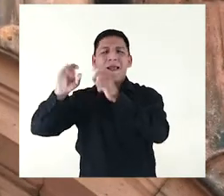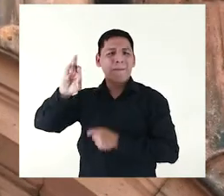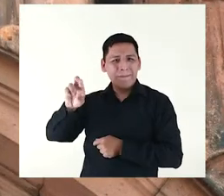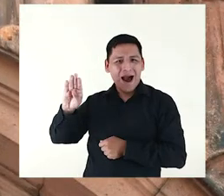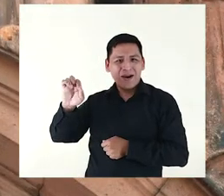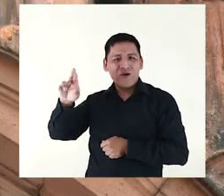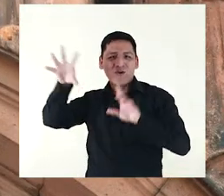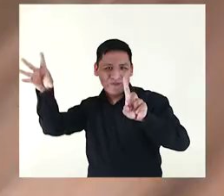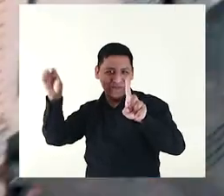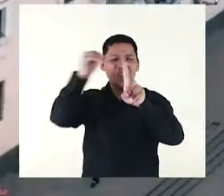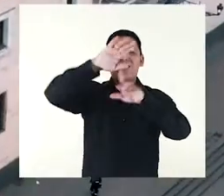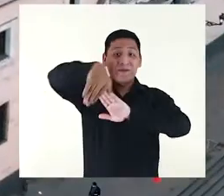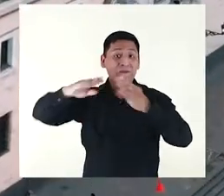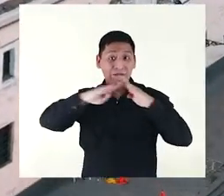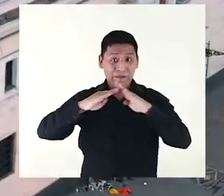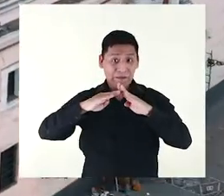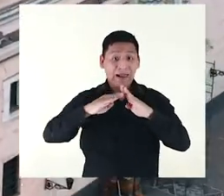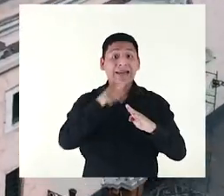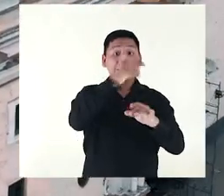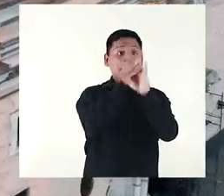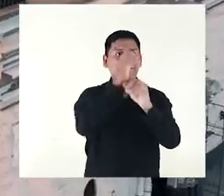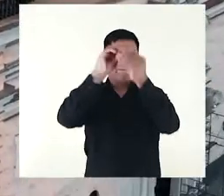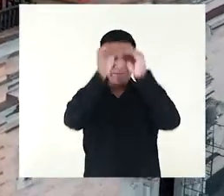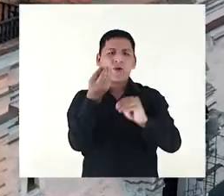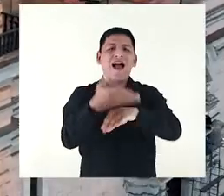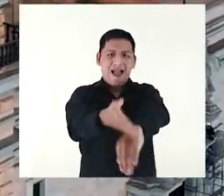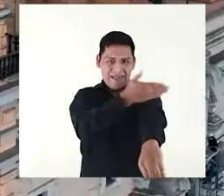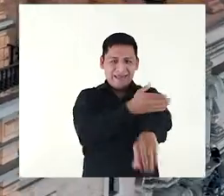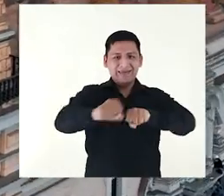barroco en la ciudad al ser reconstruida toda la iglesia después del terremoto de